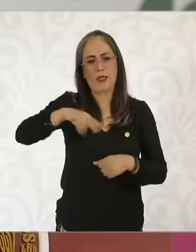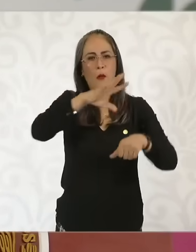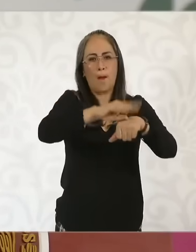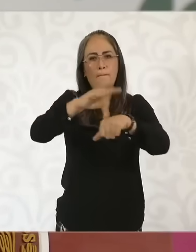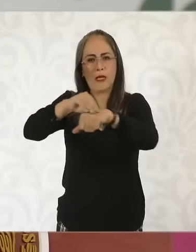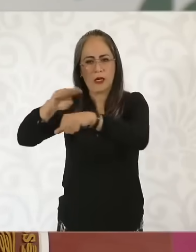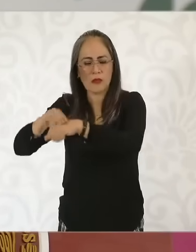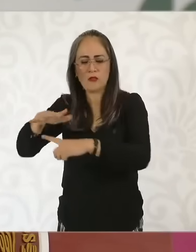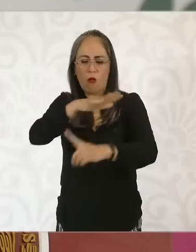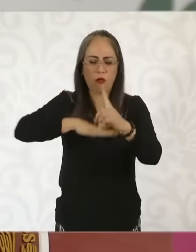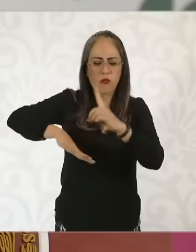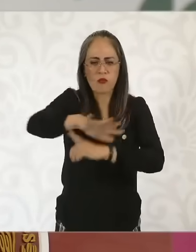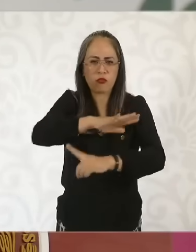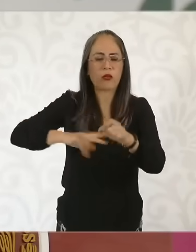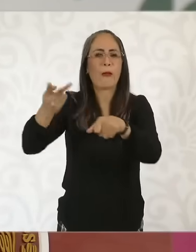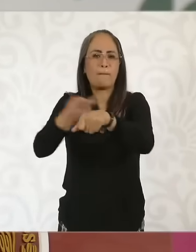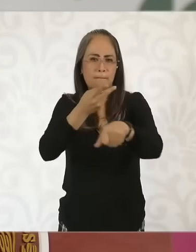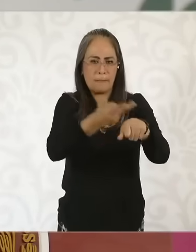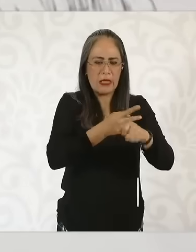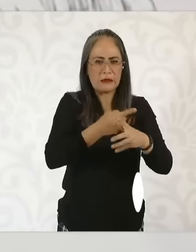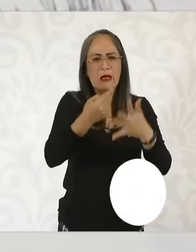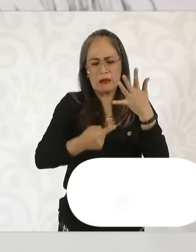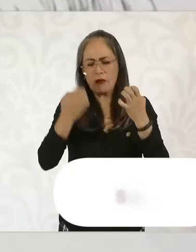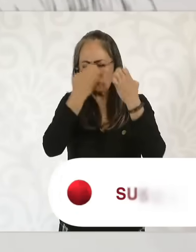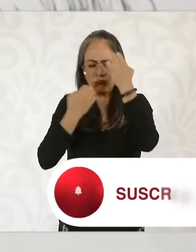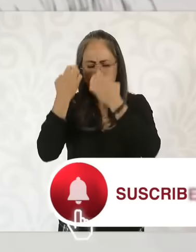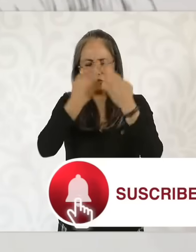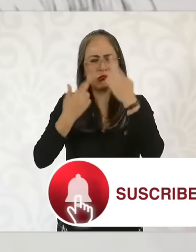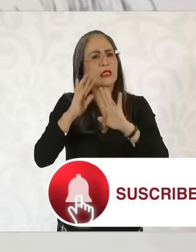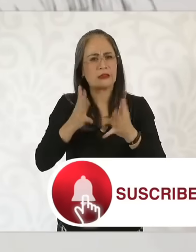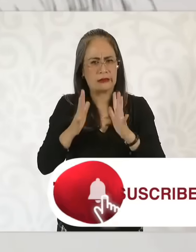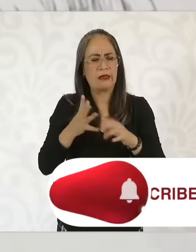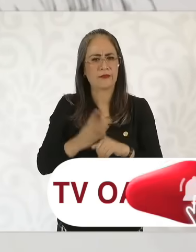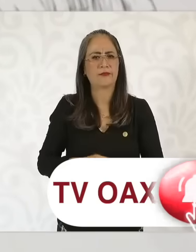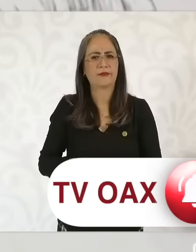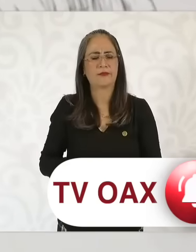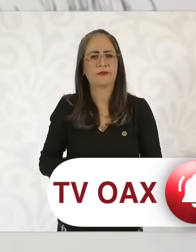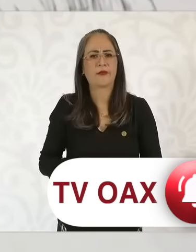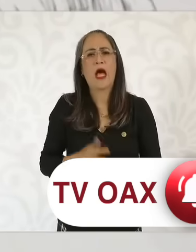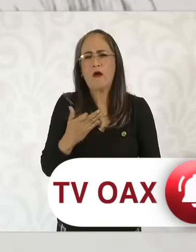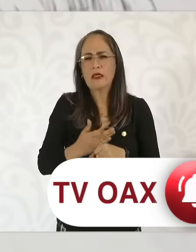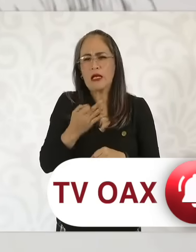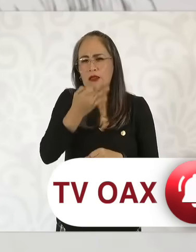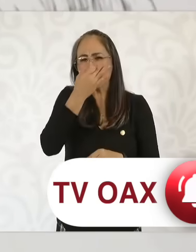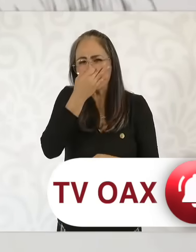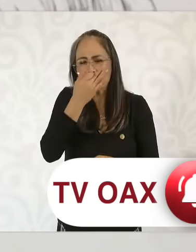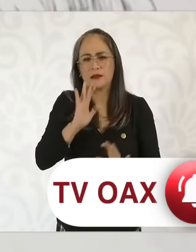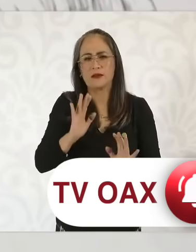ambiental desde ese momento, eh, y está en puerta y se está pues visualizando, pero ya hablamos si